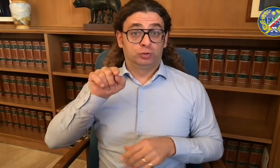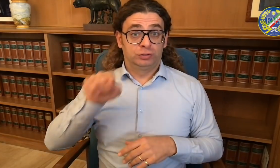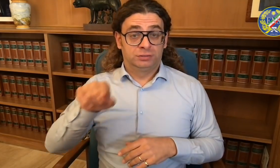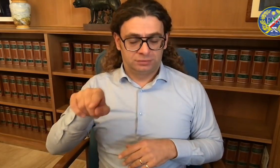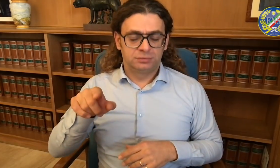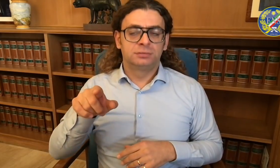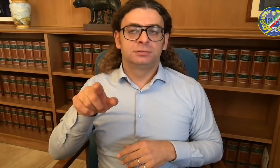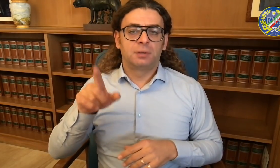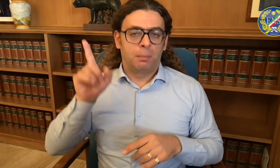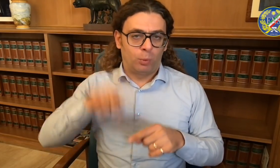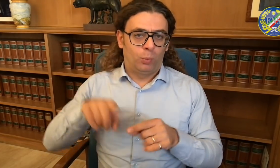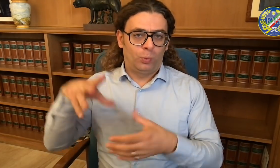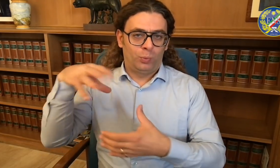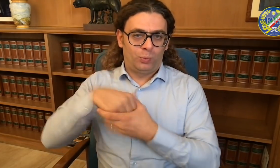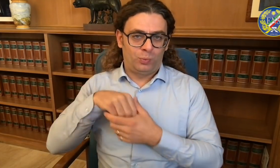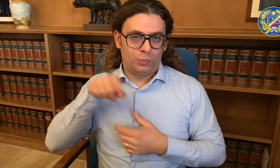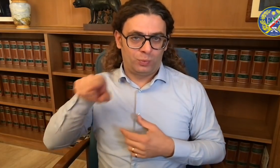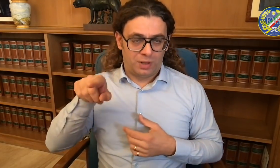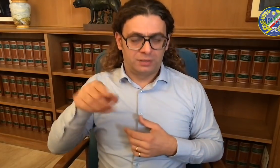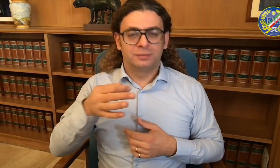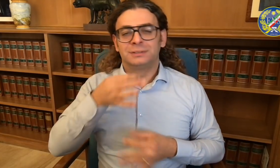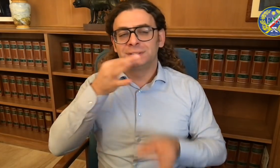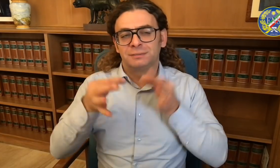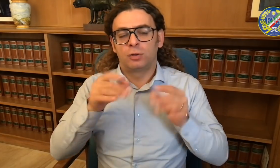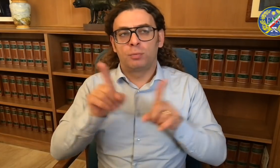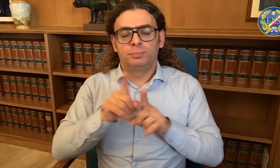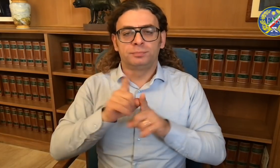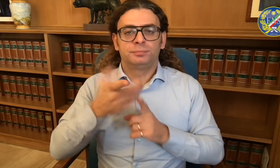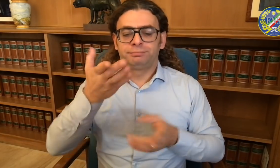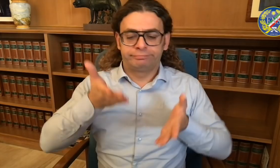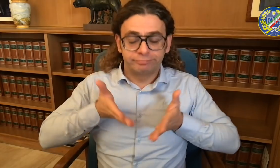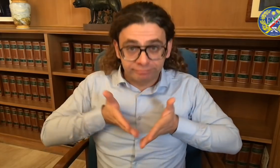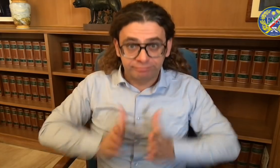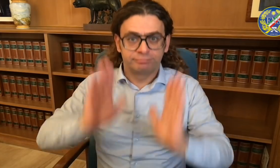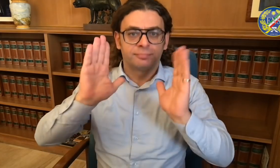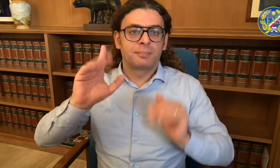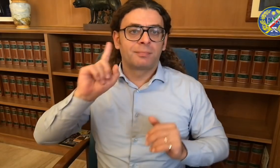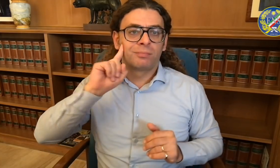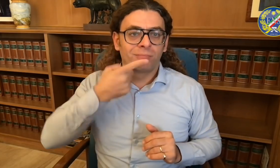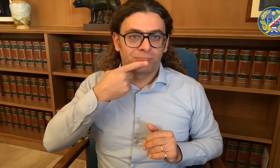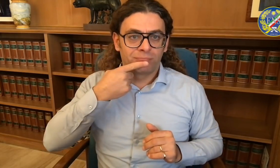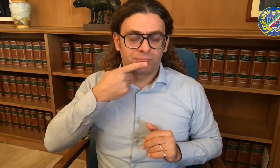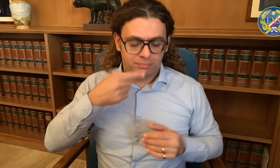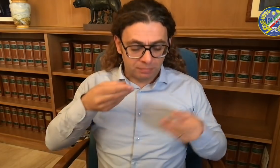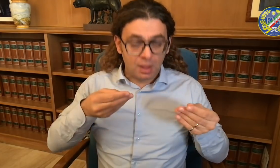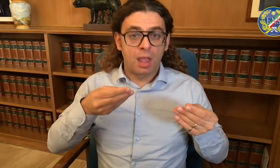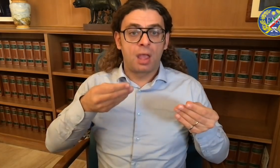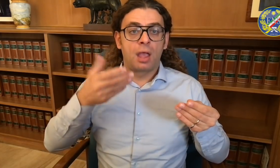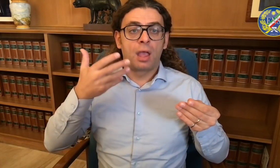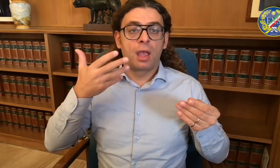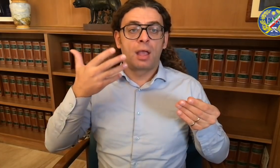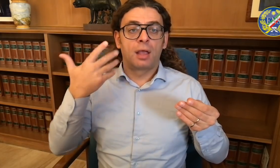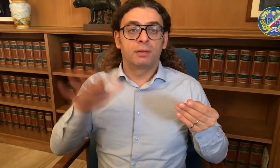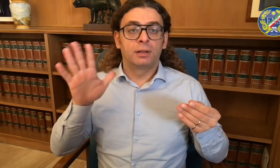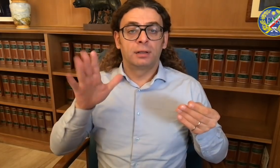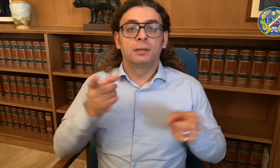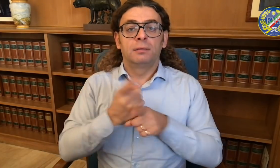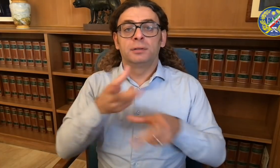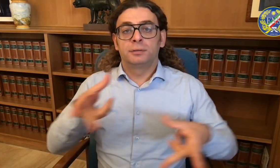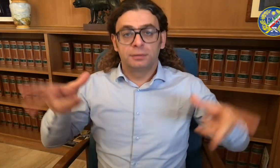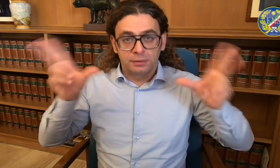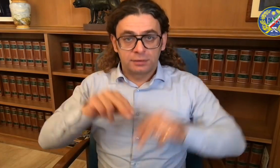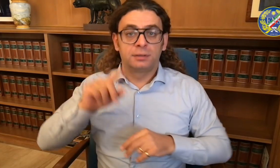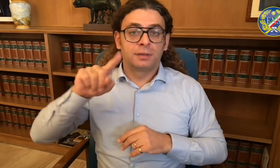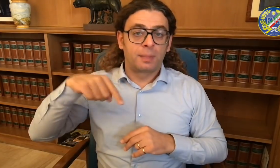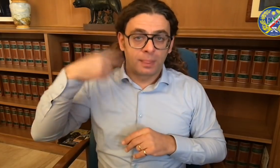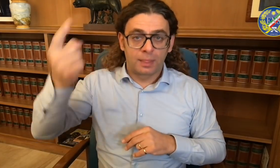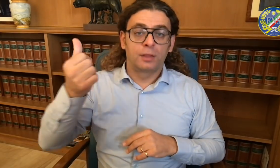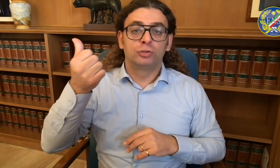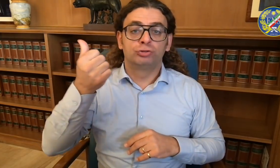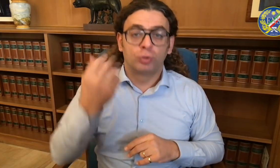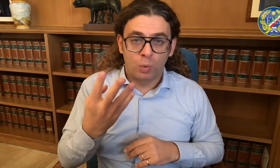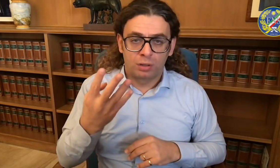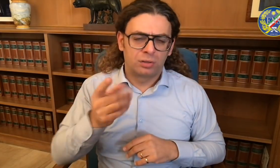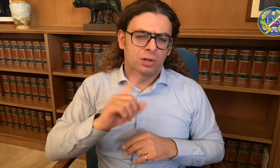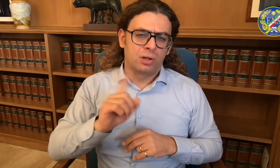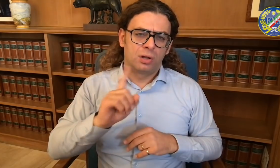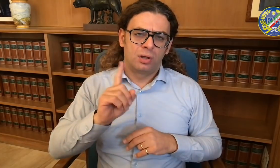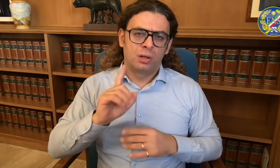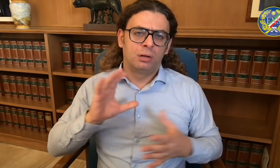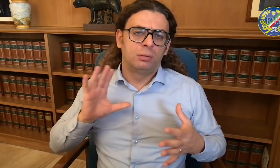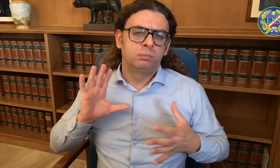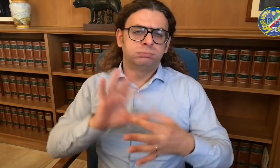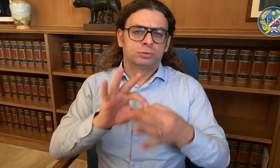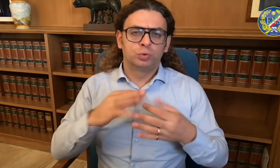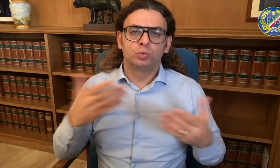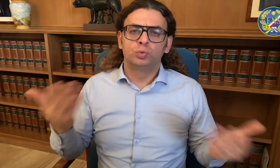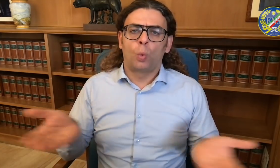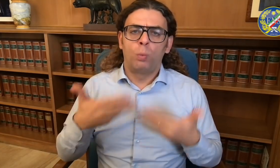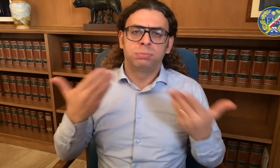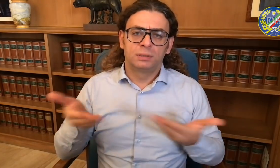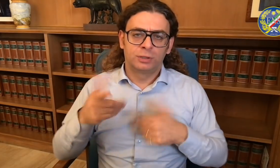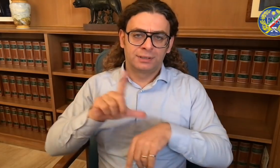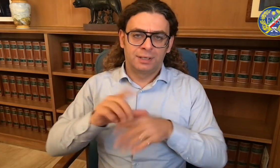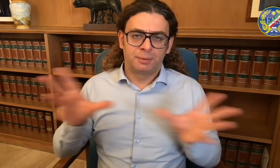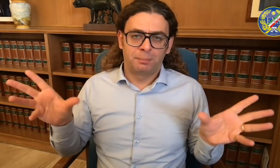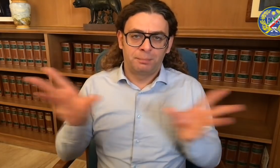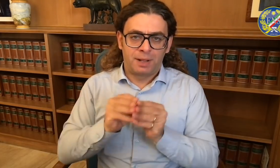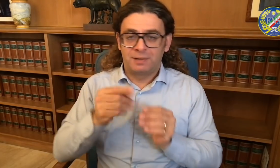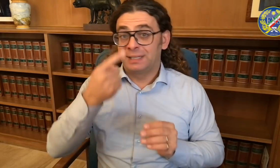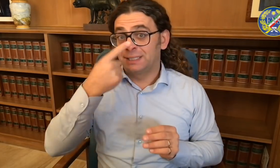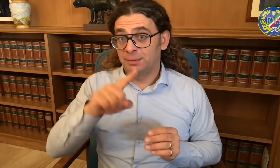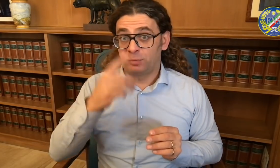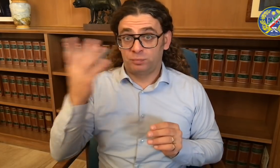Pertanto una persona sorda riconosciuta tale alla nascita, non dovrà sottoporsi a un ulteriore iter per il riconoscimento della L. 104,